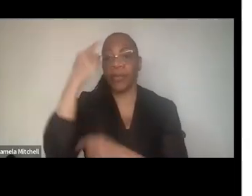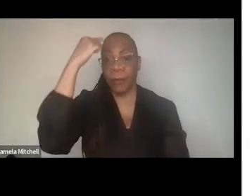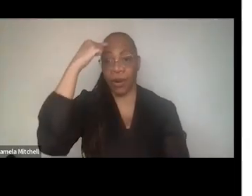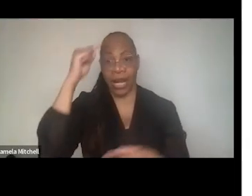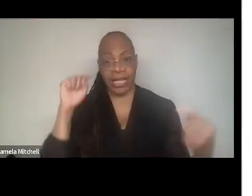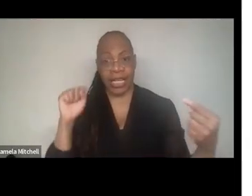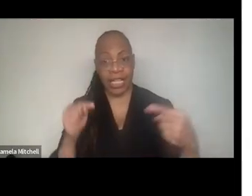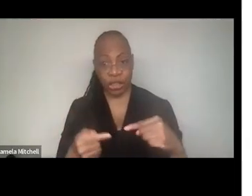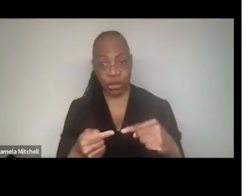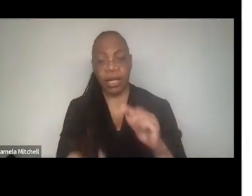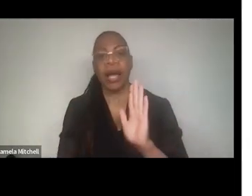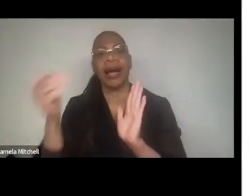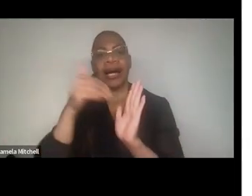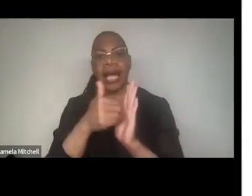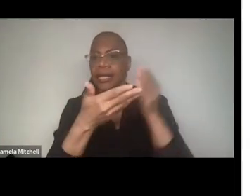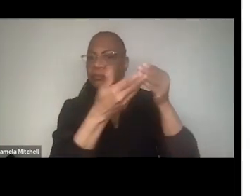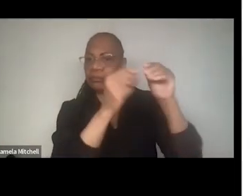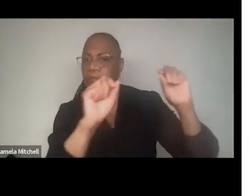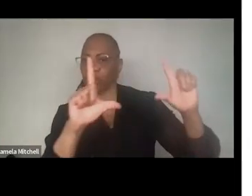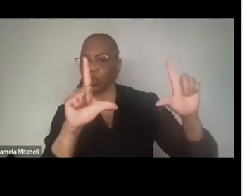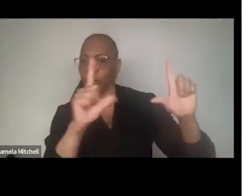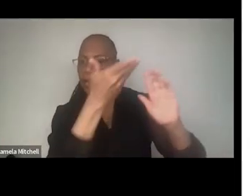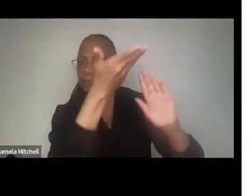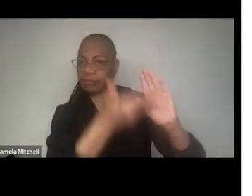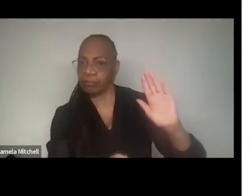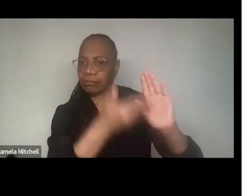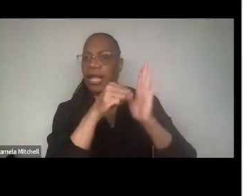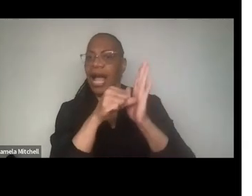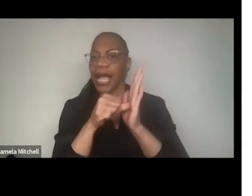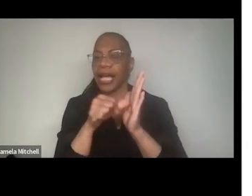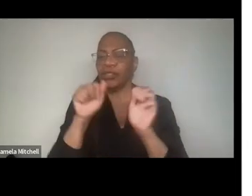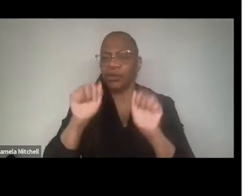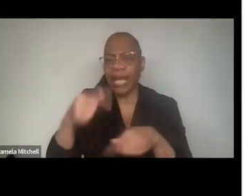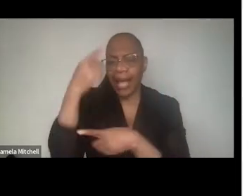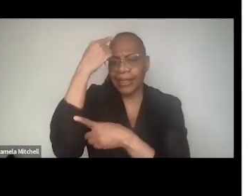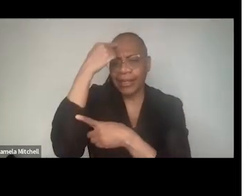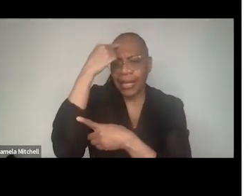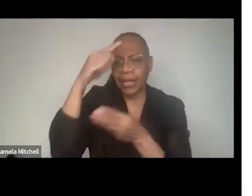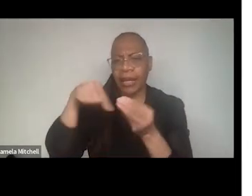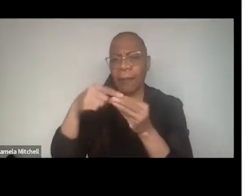Nuevamente, solo destaco estos. Podrían pensar en cómo podría verse la superposición.